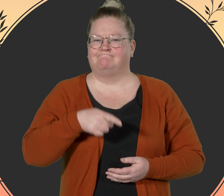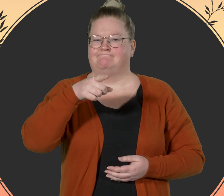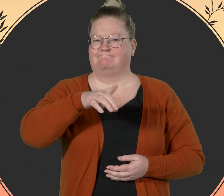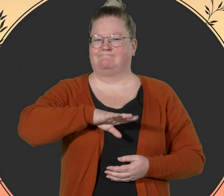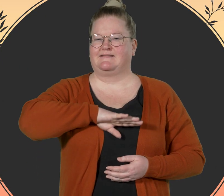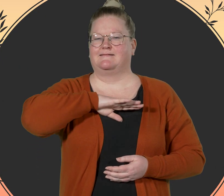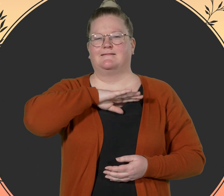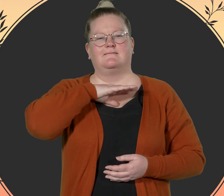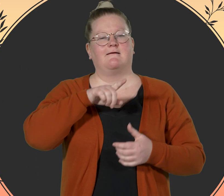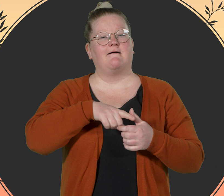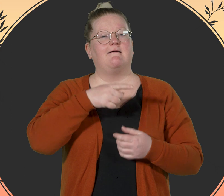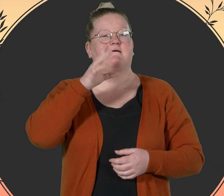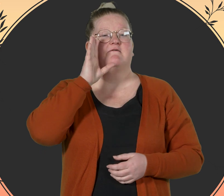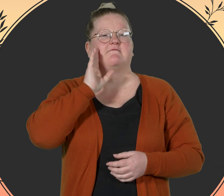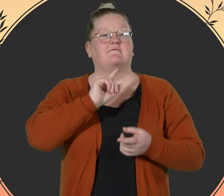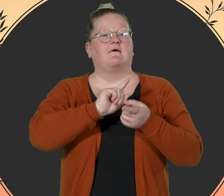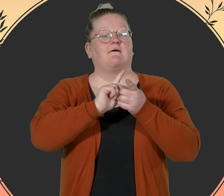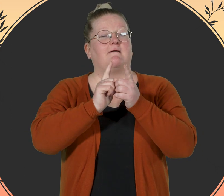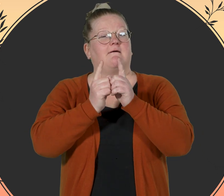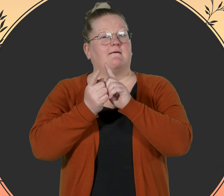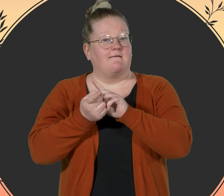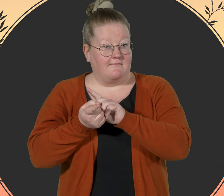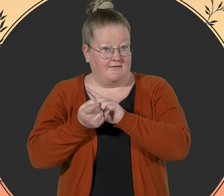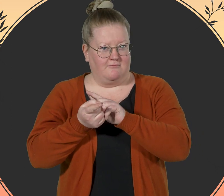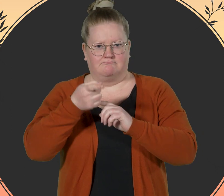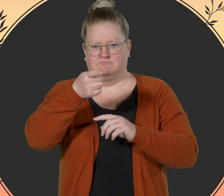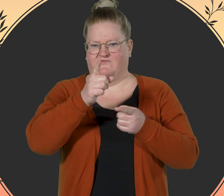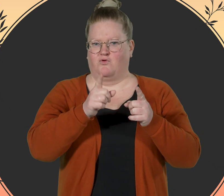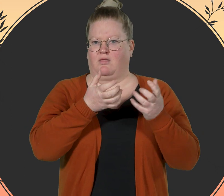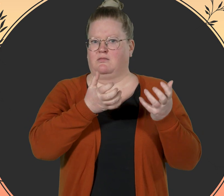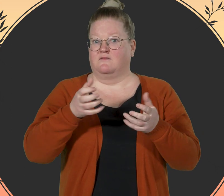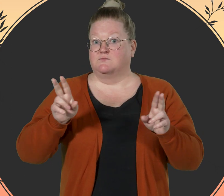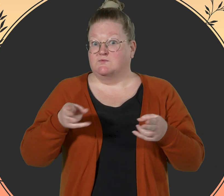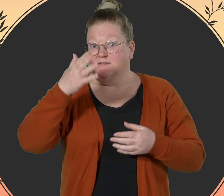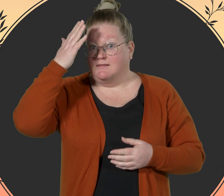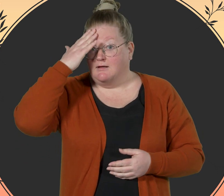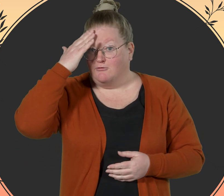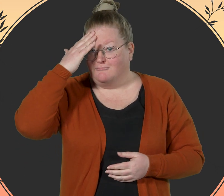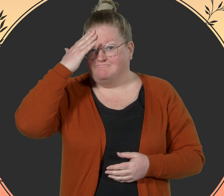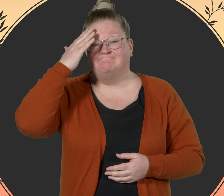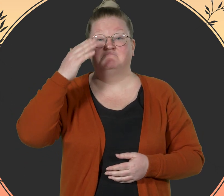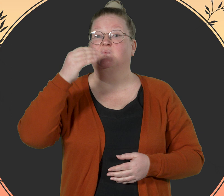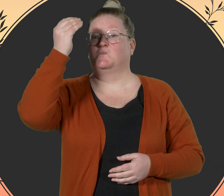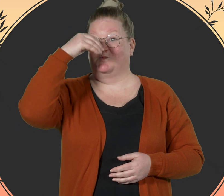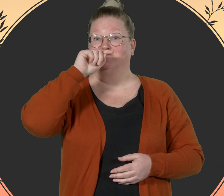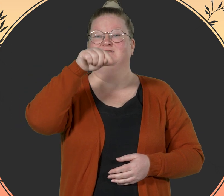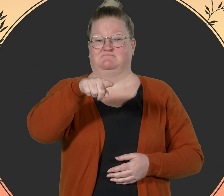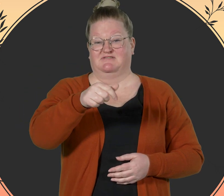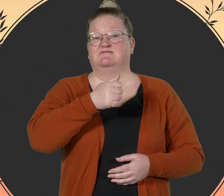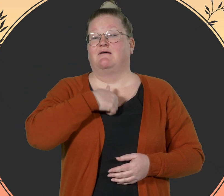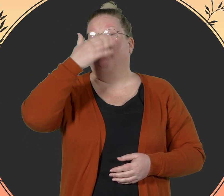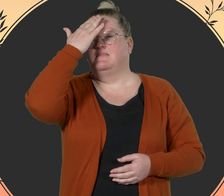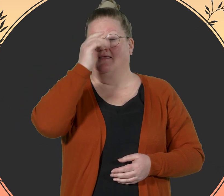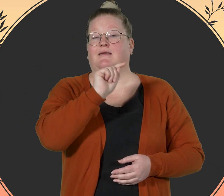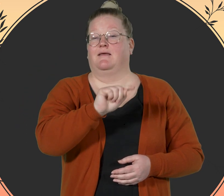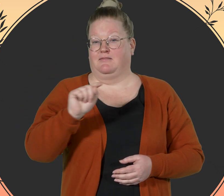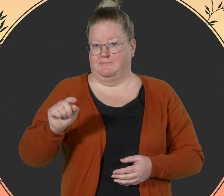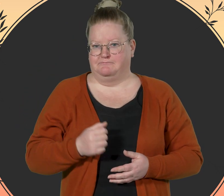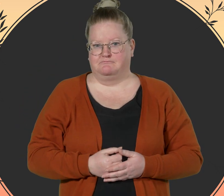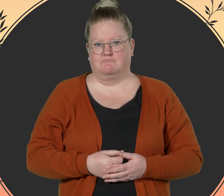Kurssilla opit asioita, jotka voivat auttaa sinua ikääntyessäsi.